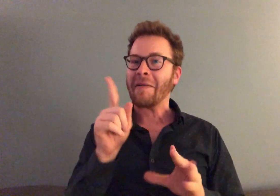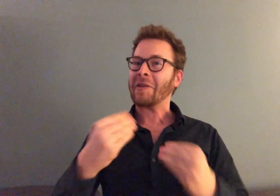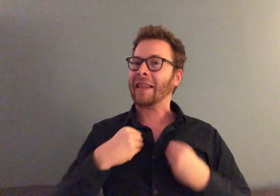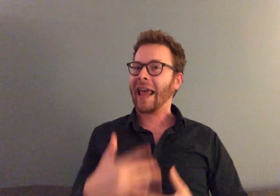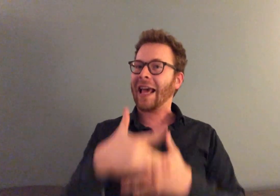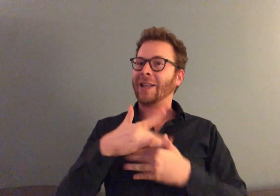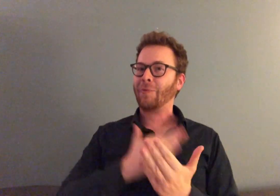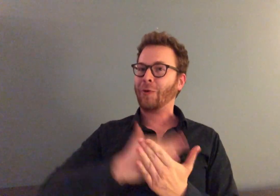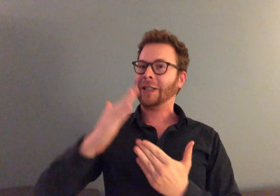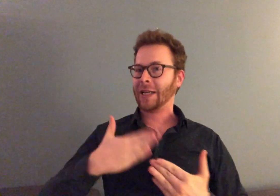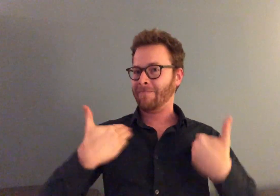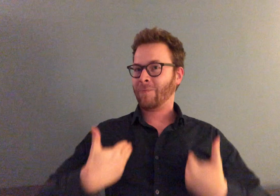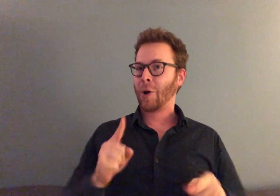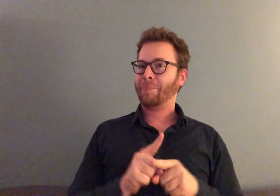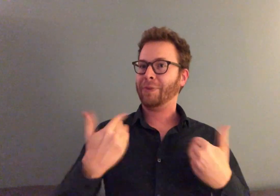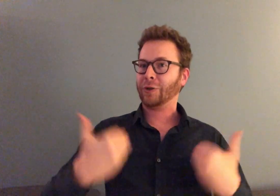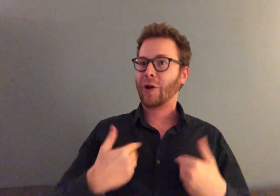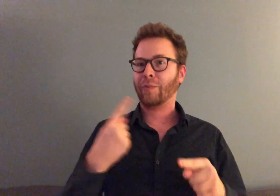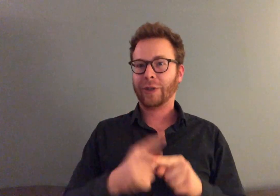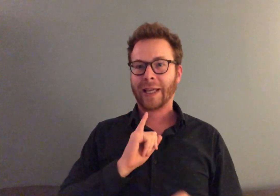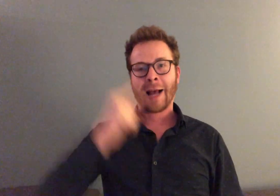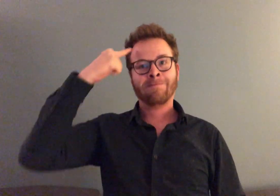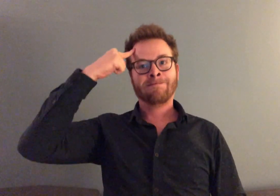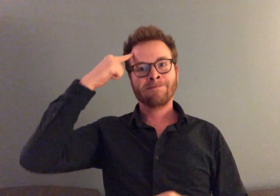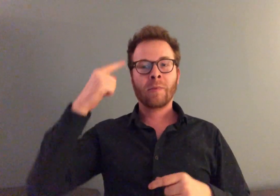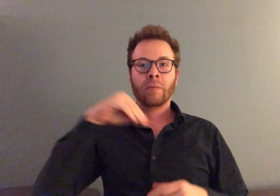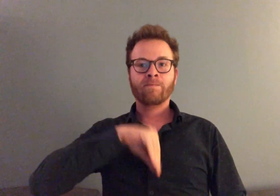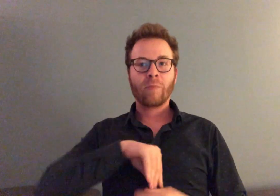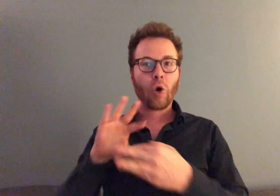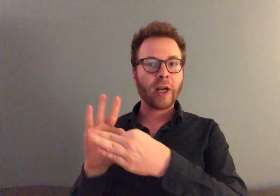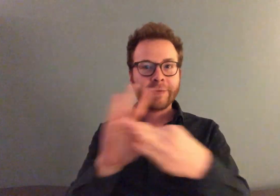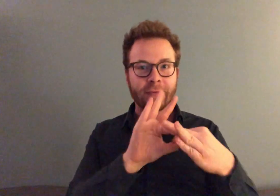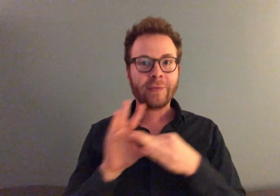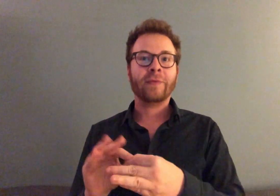Mais cela m’a aidé à progresser en tant que personne et développer une conscience collective.